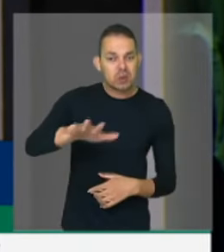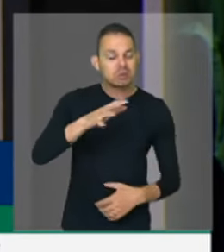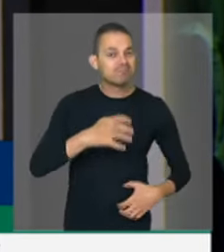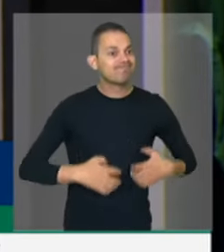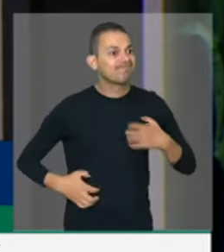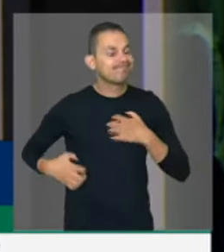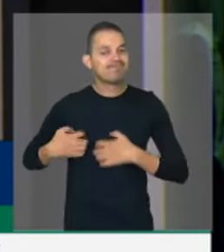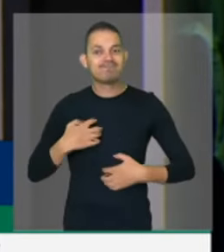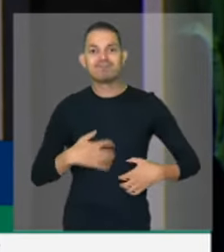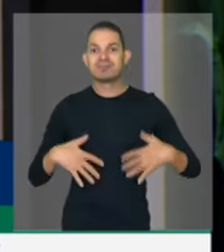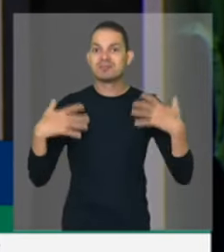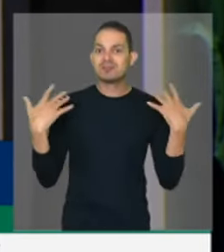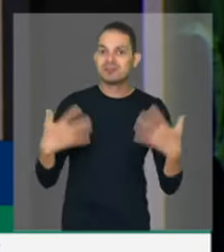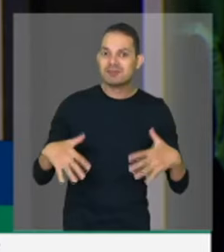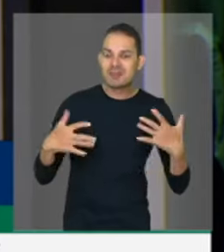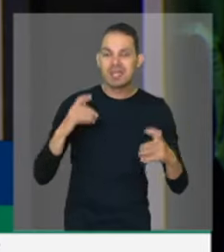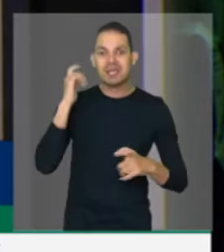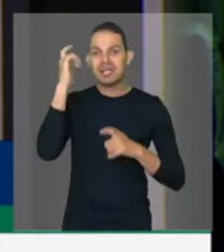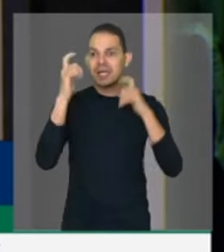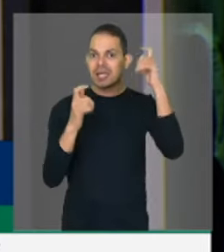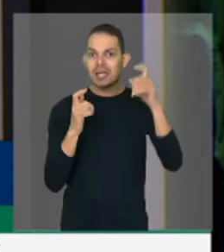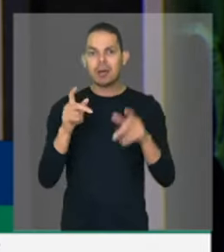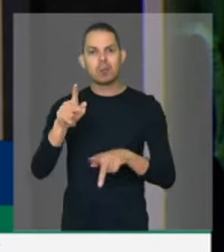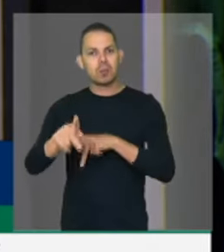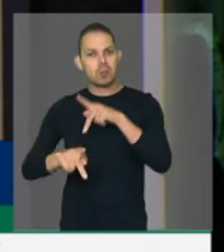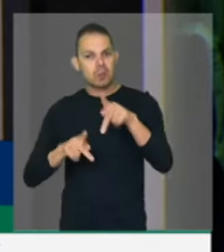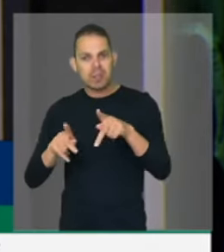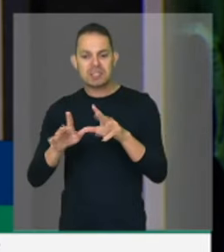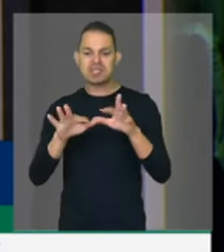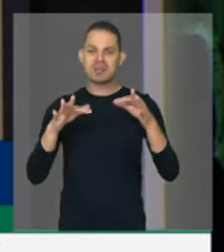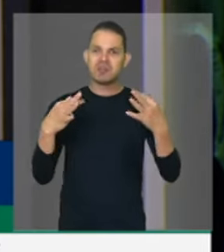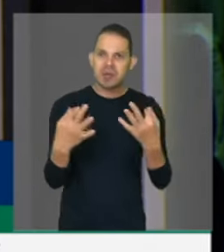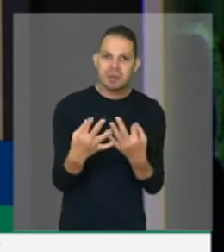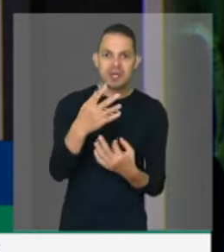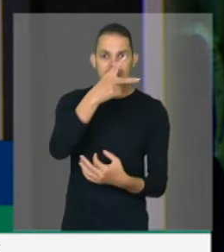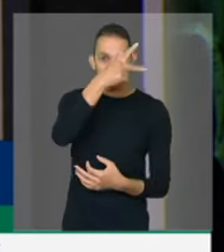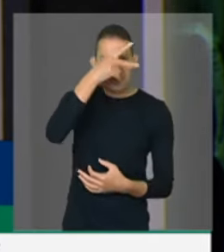ATINGE PREFEITOS, ATINGE PROFISSIONAIS DE SAÚDE. ESSE TEXTO, COM ESSE TEXTO